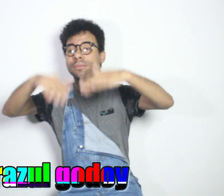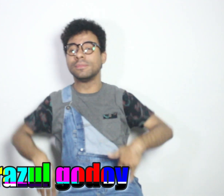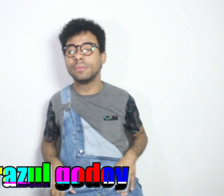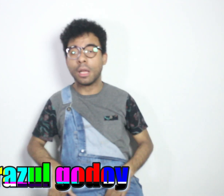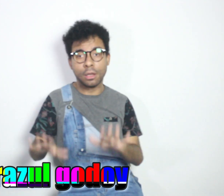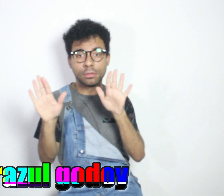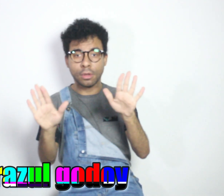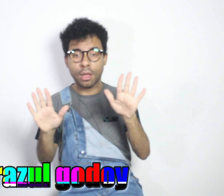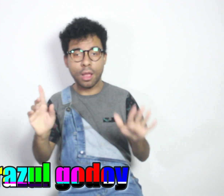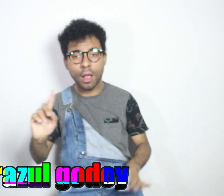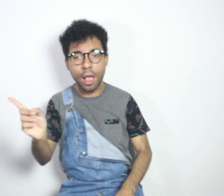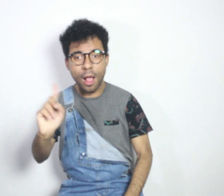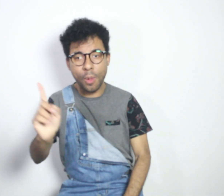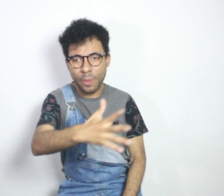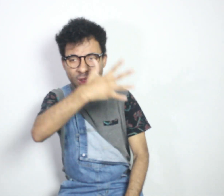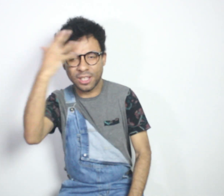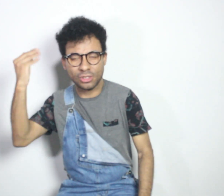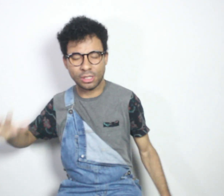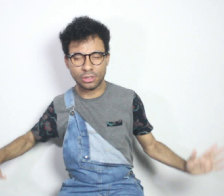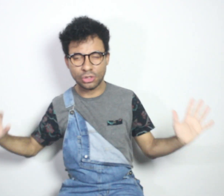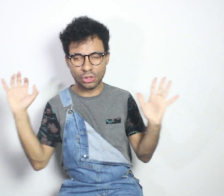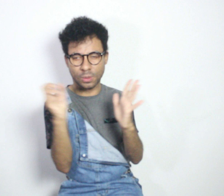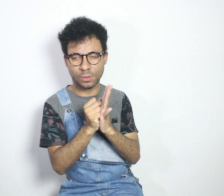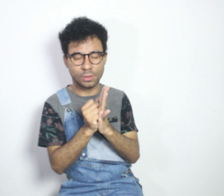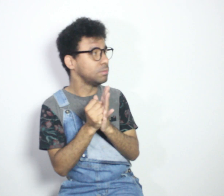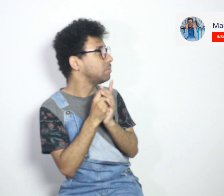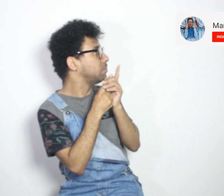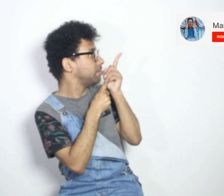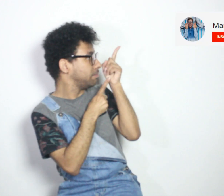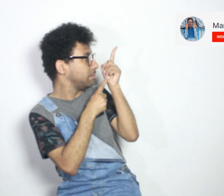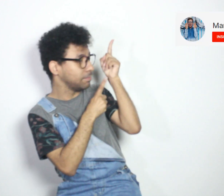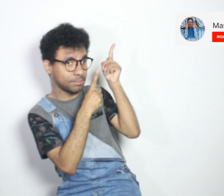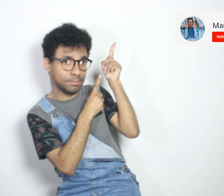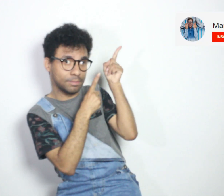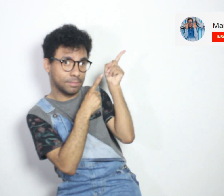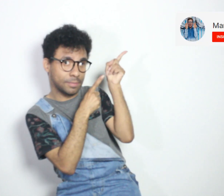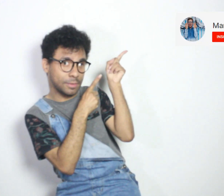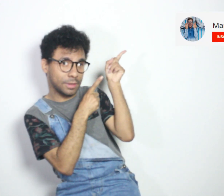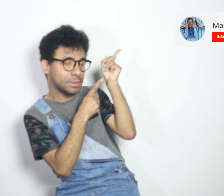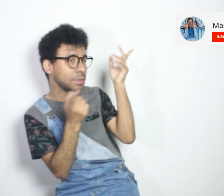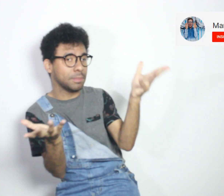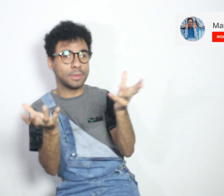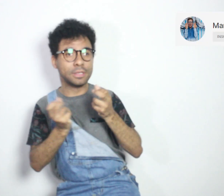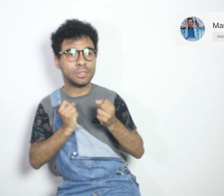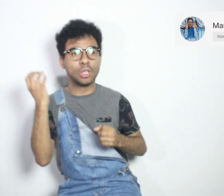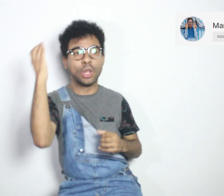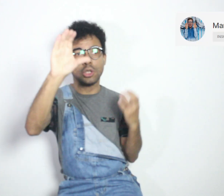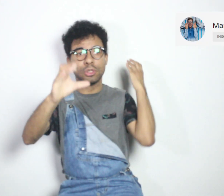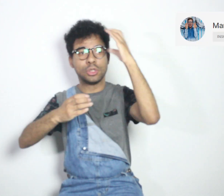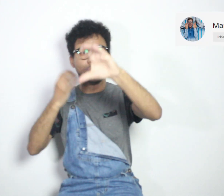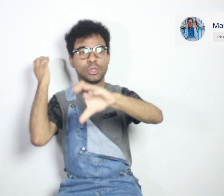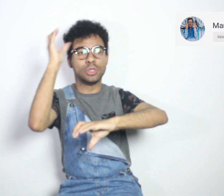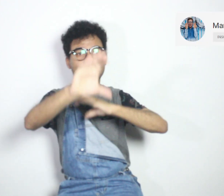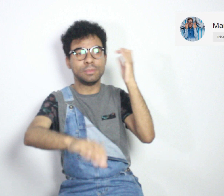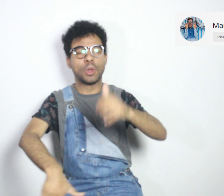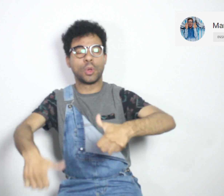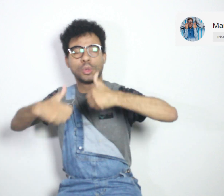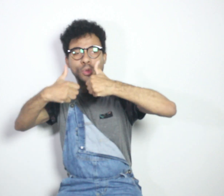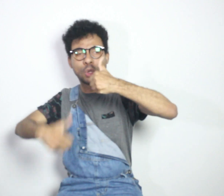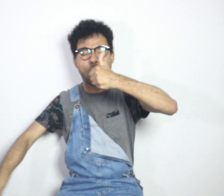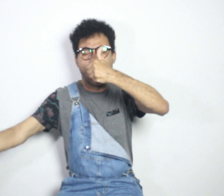Não esquecem me inscreva , Recebe " sino " novos video " joinha..